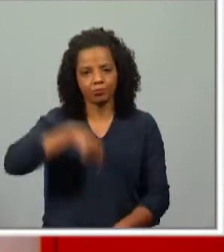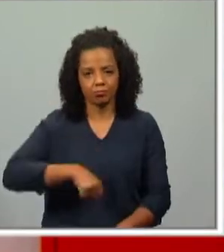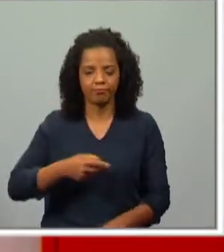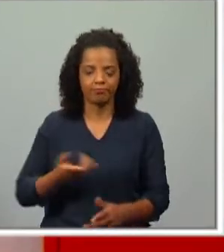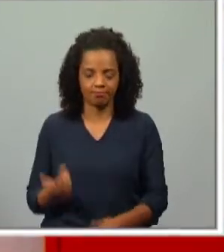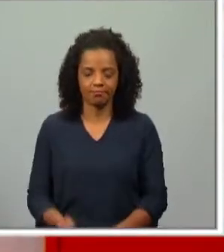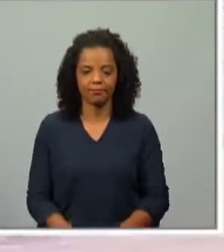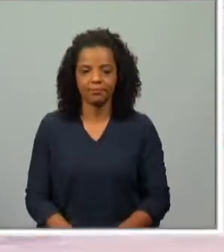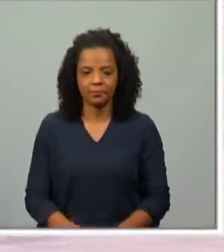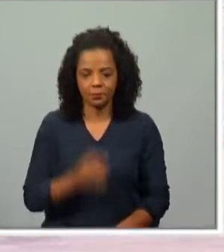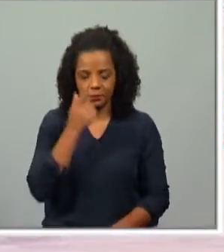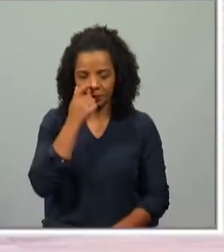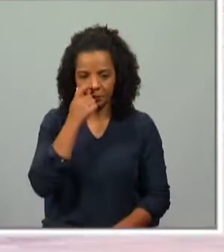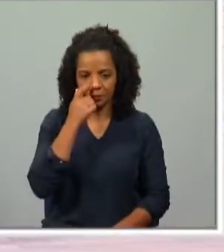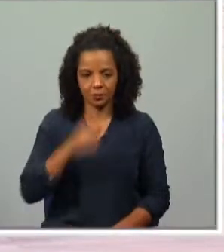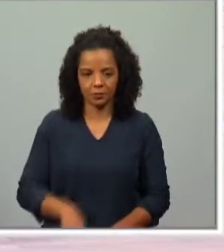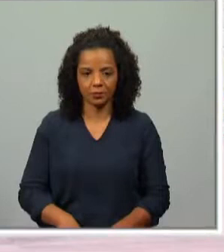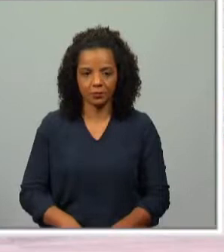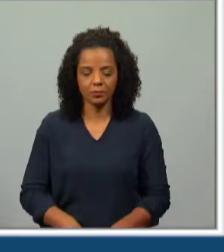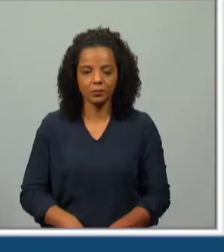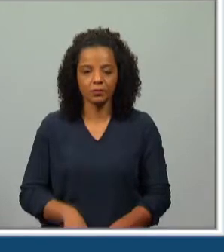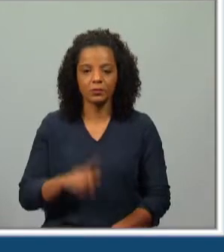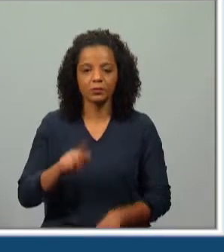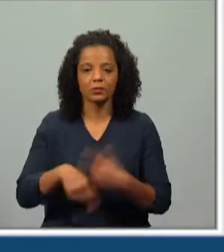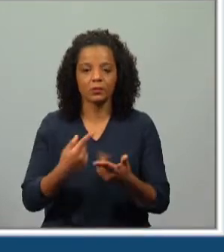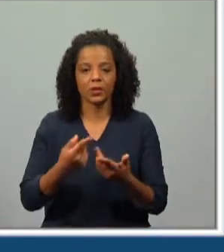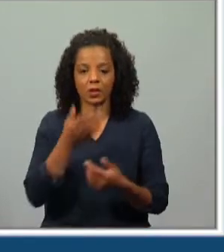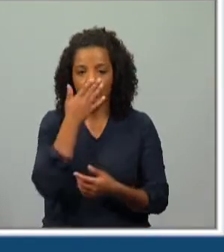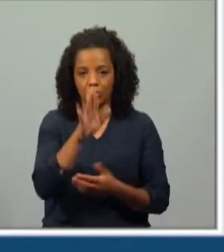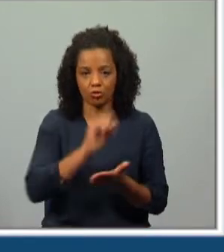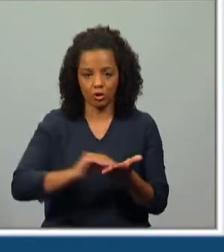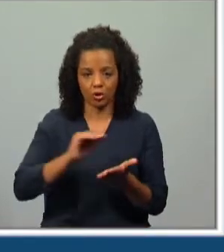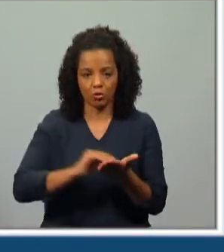vai para a Europa depois qual a atitude do escritor que aborrecia os seus 去歐洲然後是什麼態度惹惱了他的作家